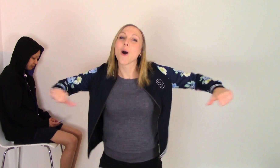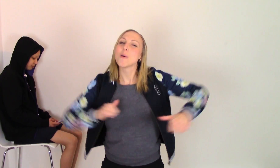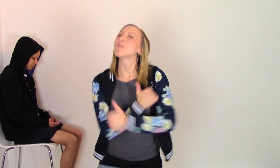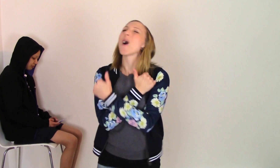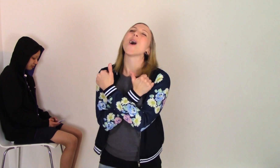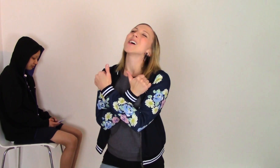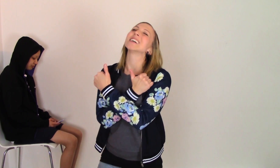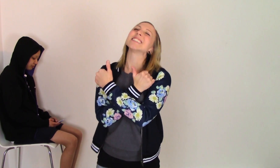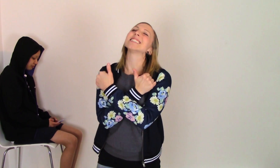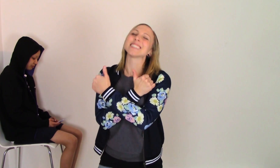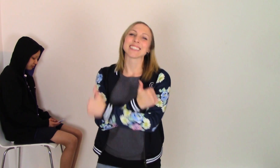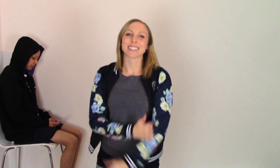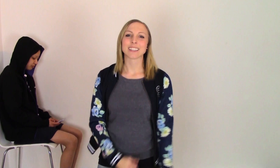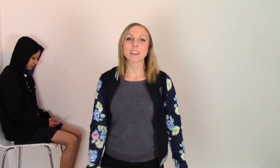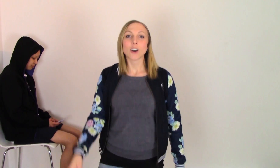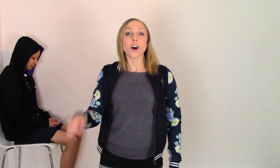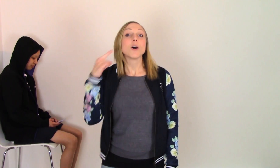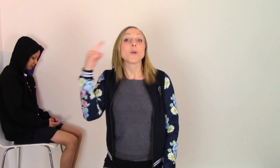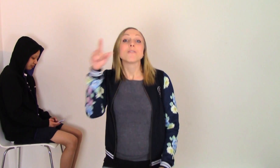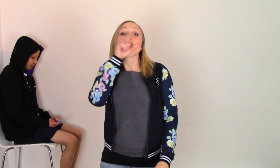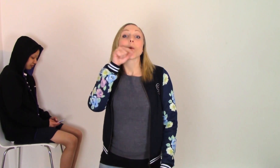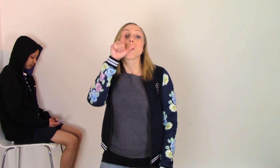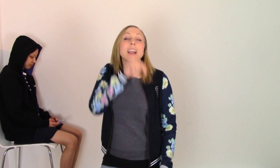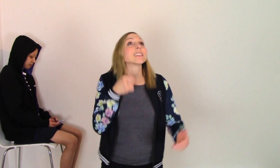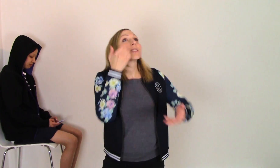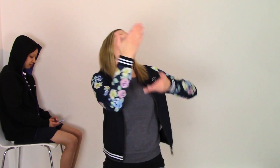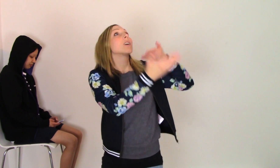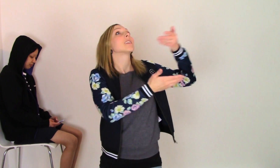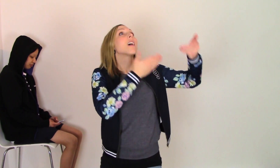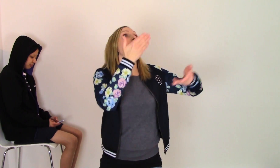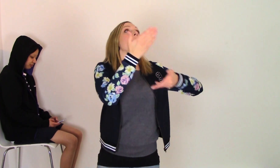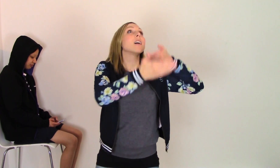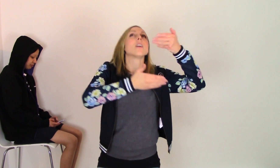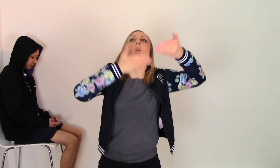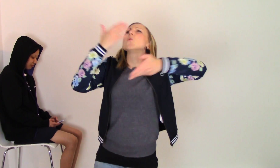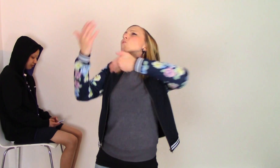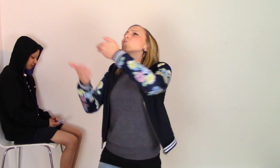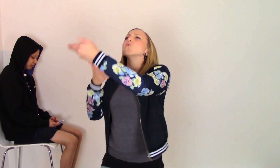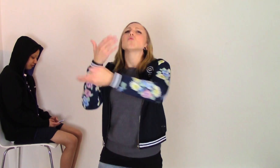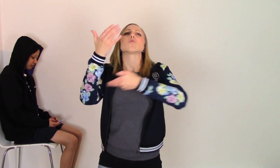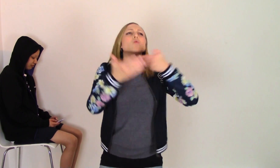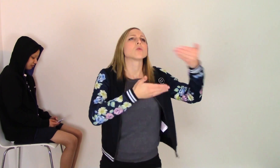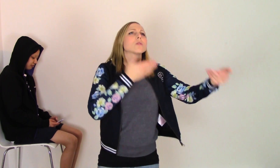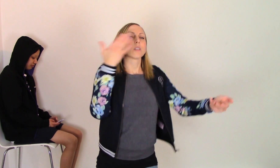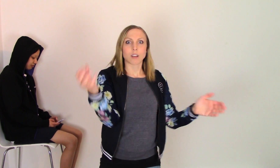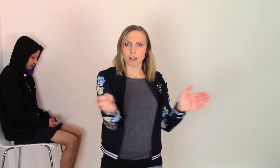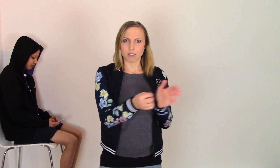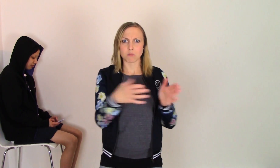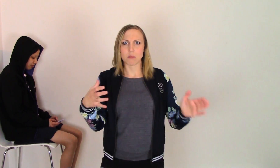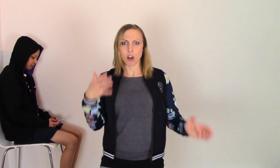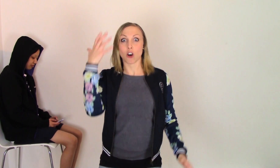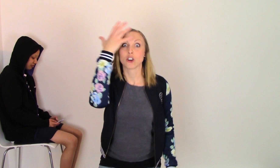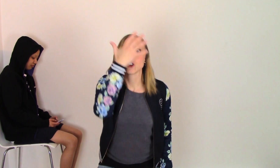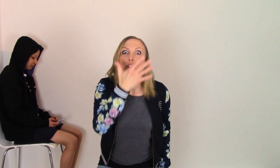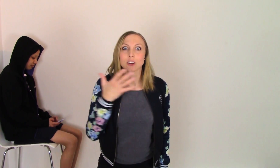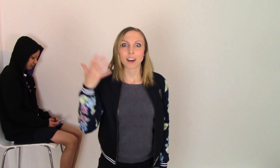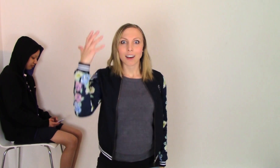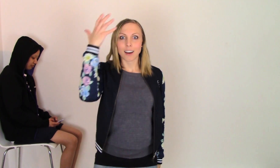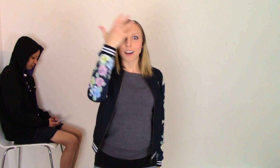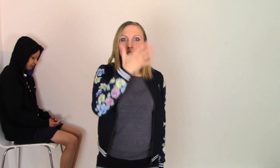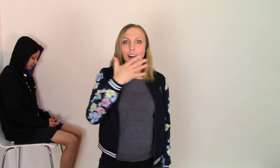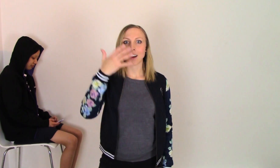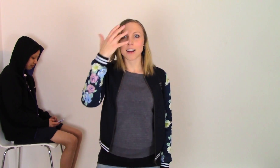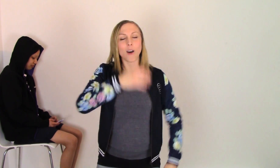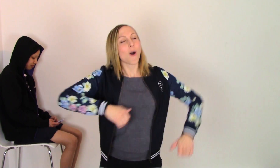Oh boy! Hör på fåglasången, de sjunger så man blir yr.